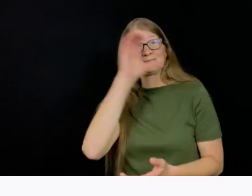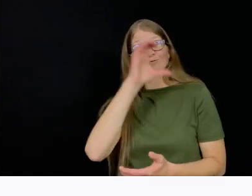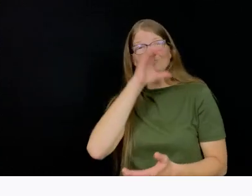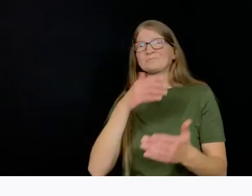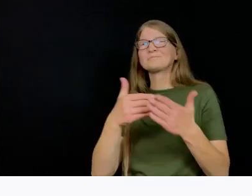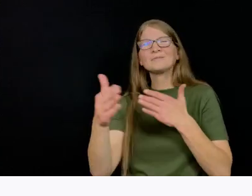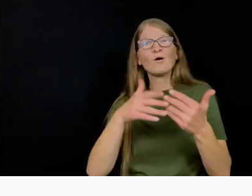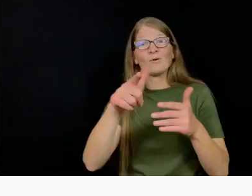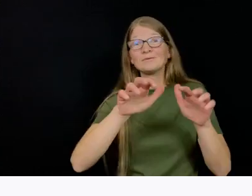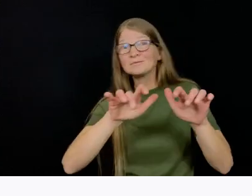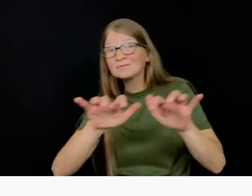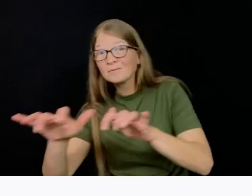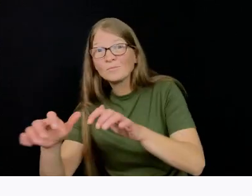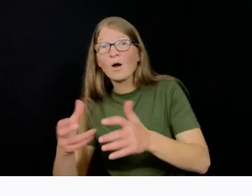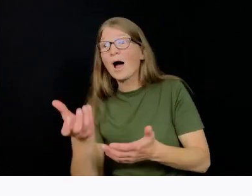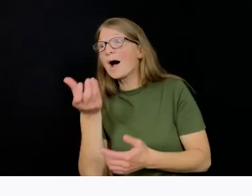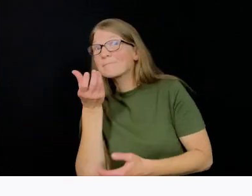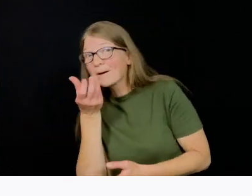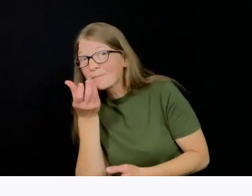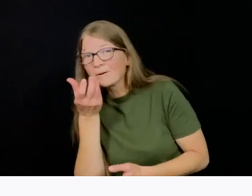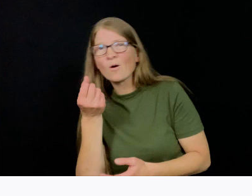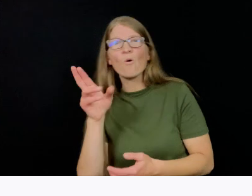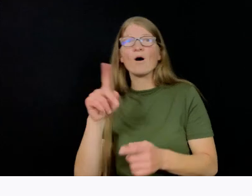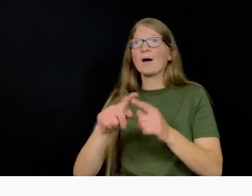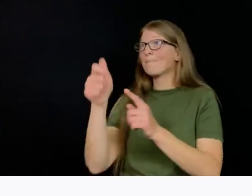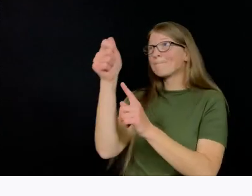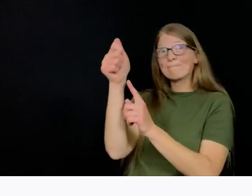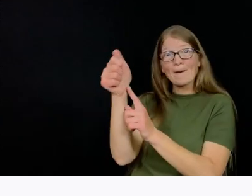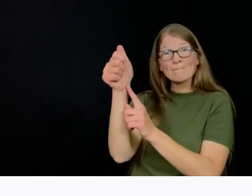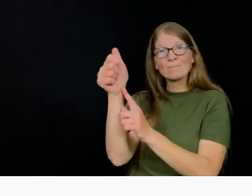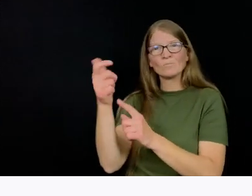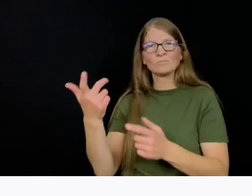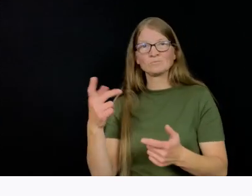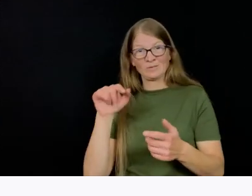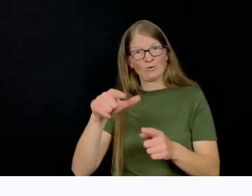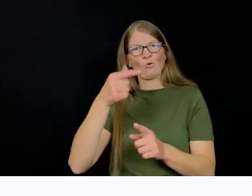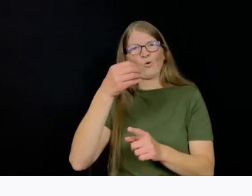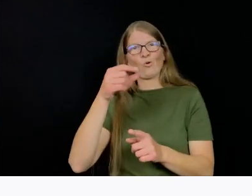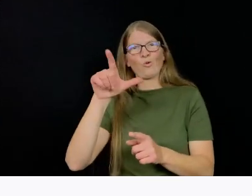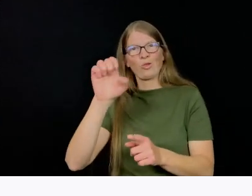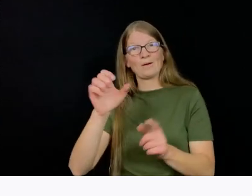أو توجهون الكاميرا يمكنكم استخدام Google بطرق مختلفة وإليكم طريقة أخرى